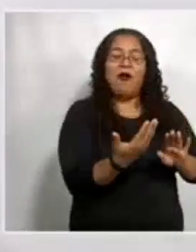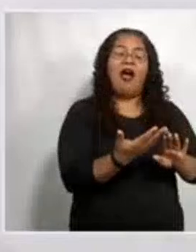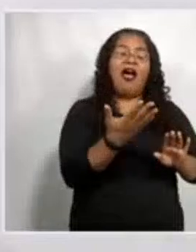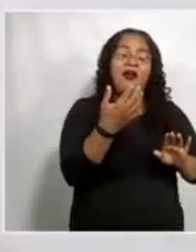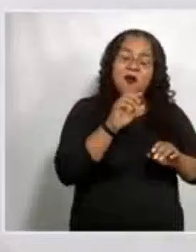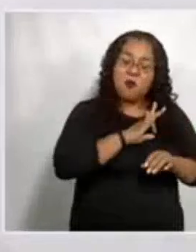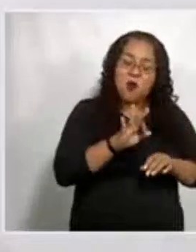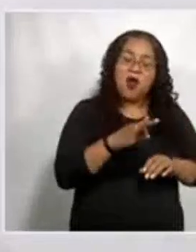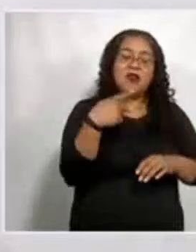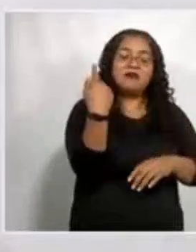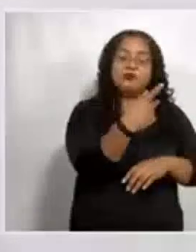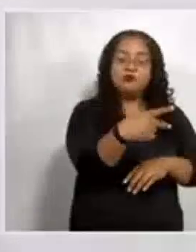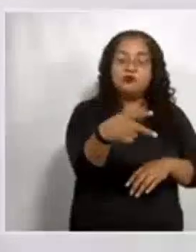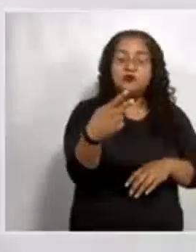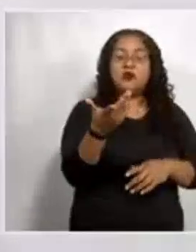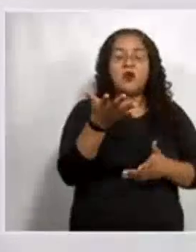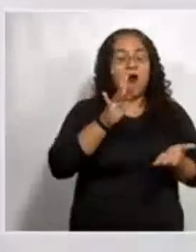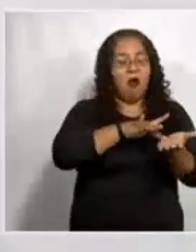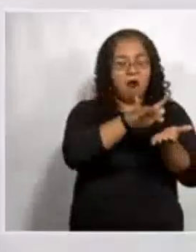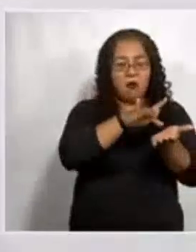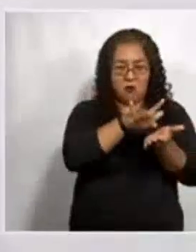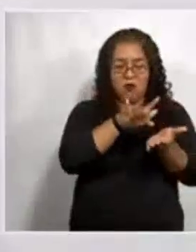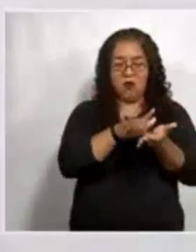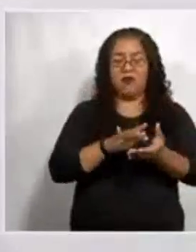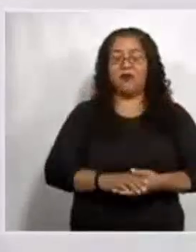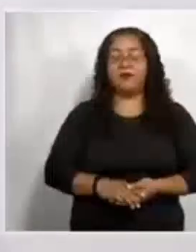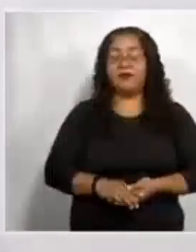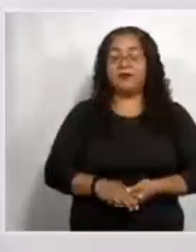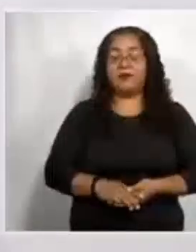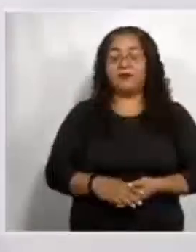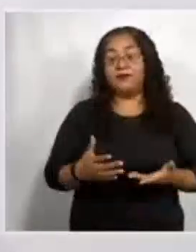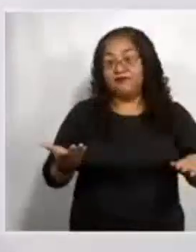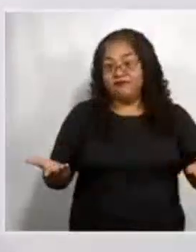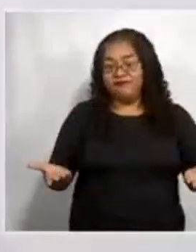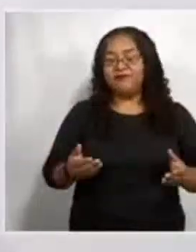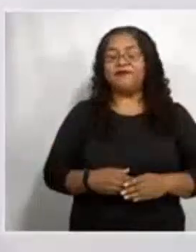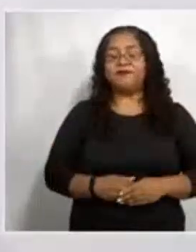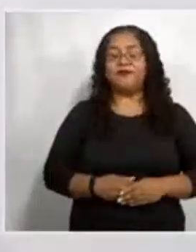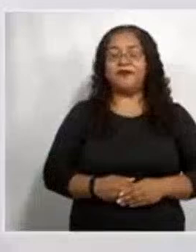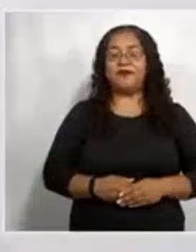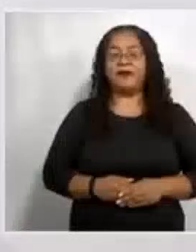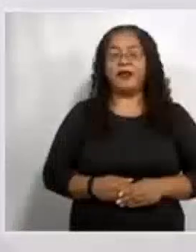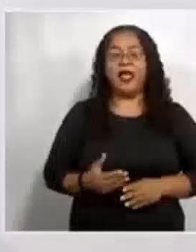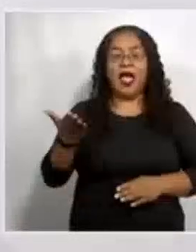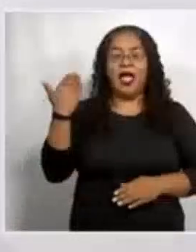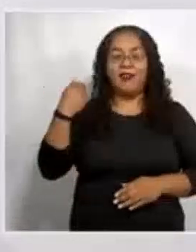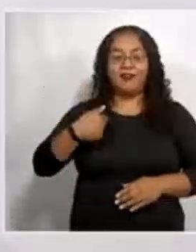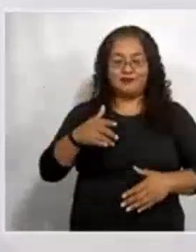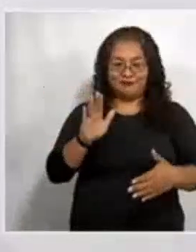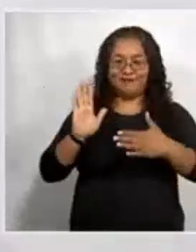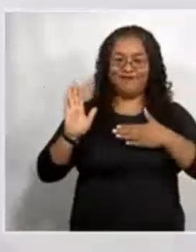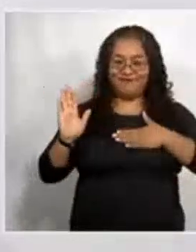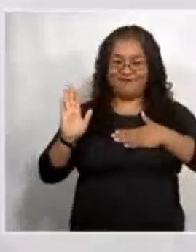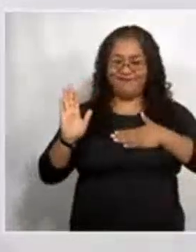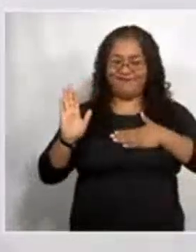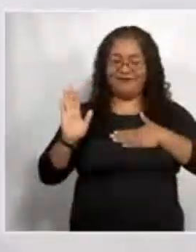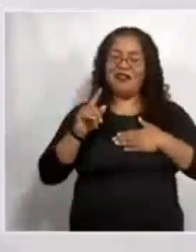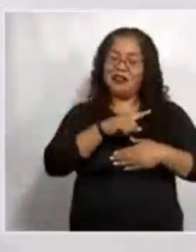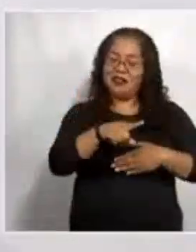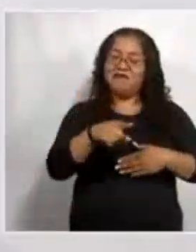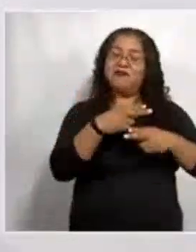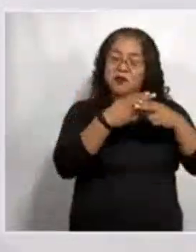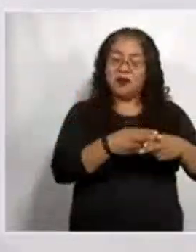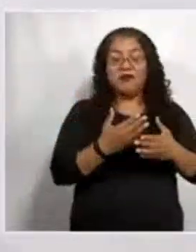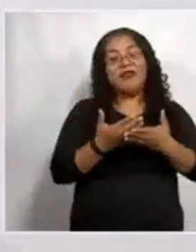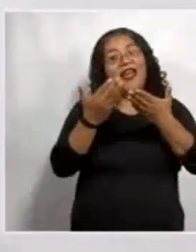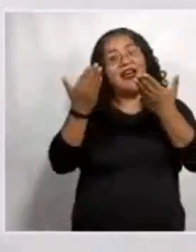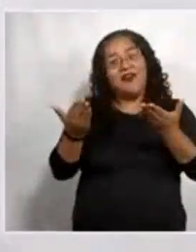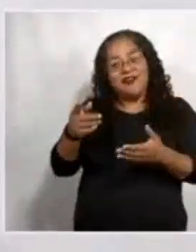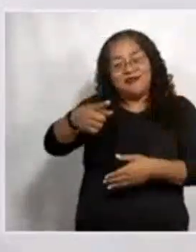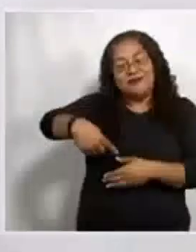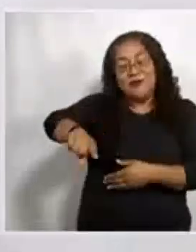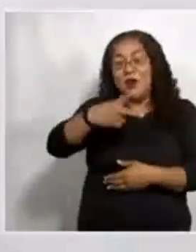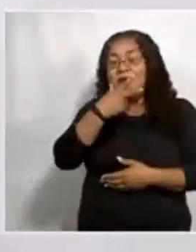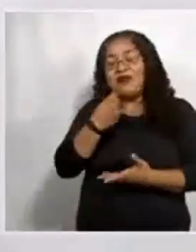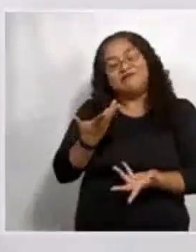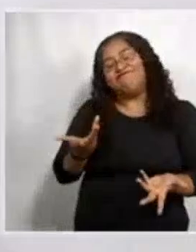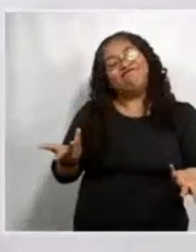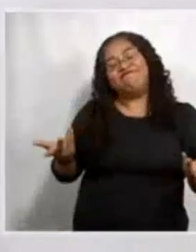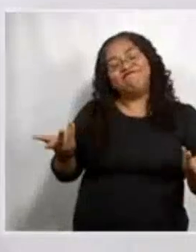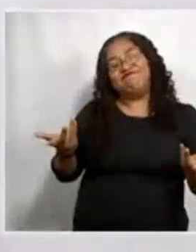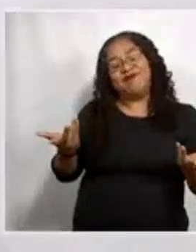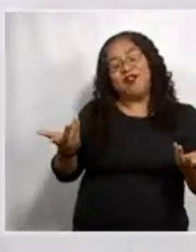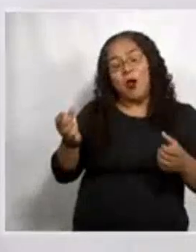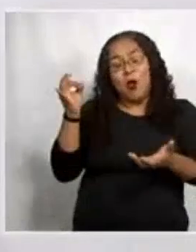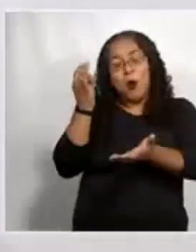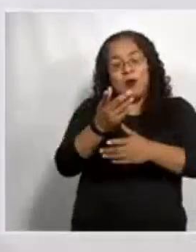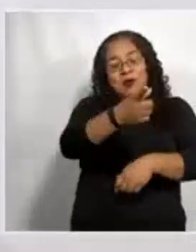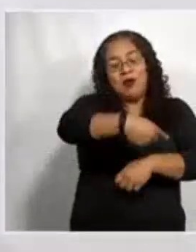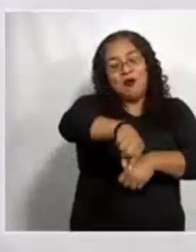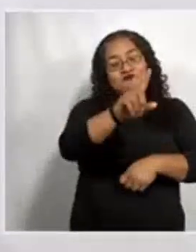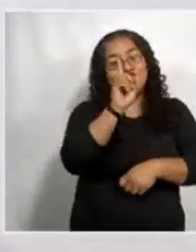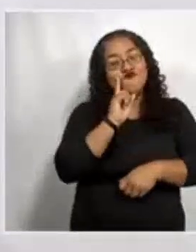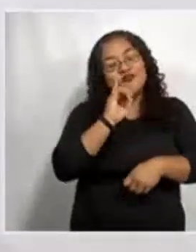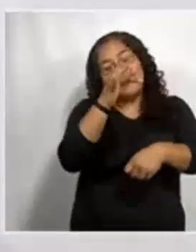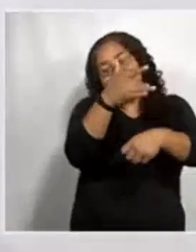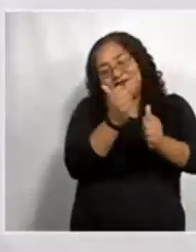64 tengan su apoyo. En este caso no le toca a los hombres, solo a las mujeres.